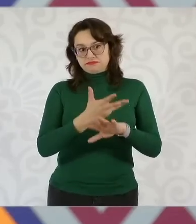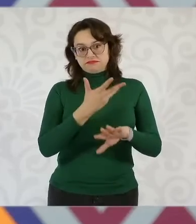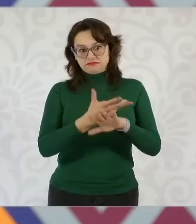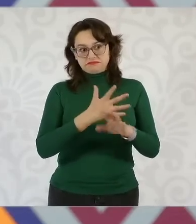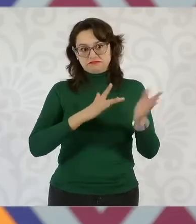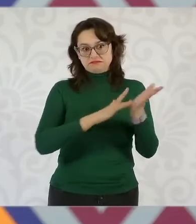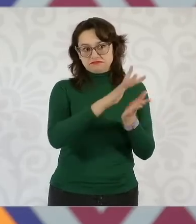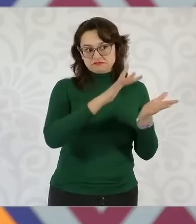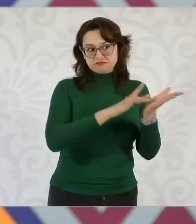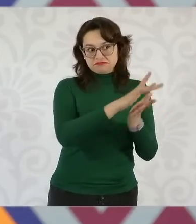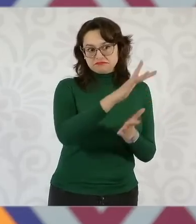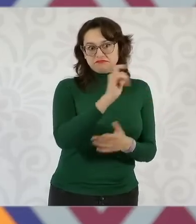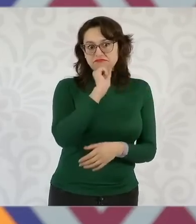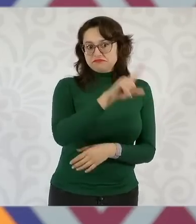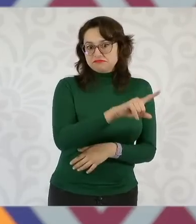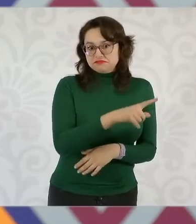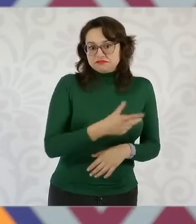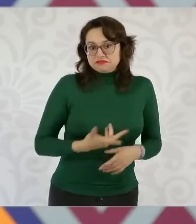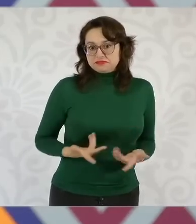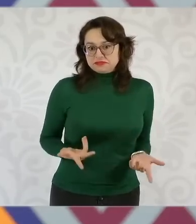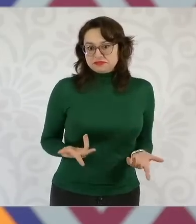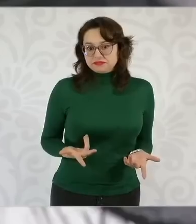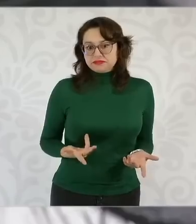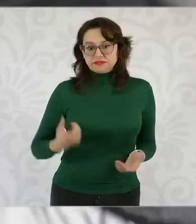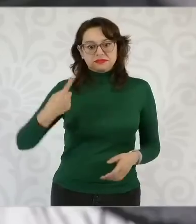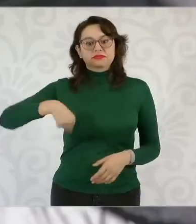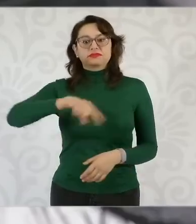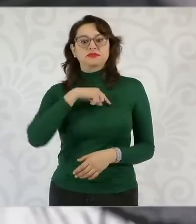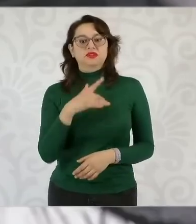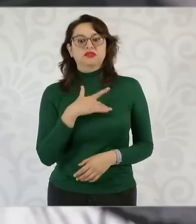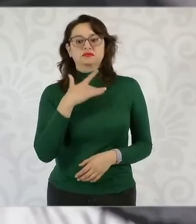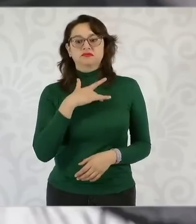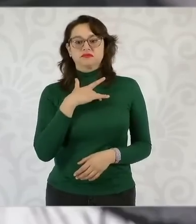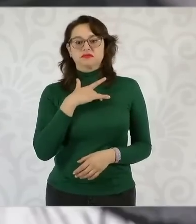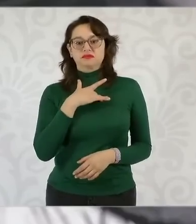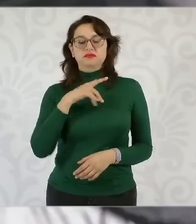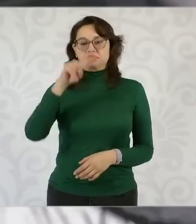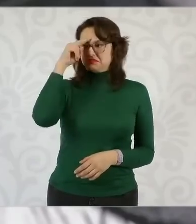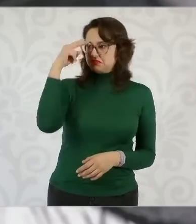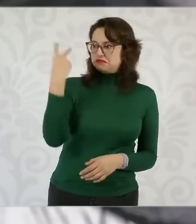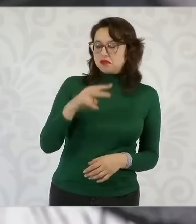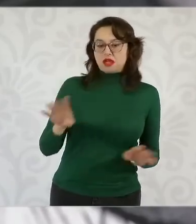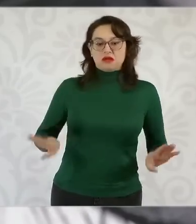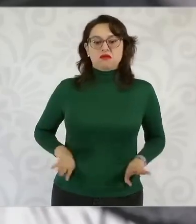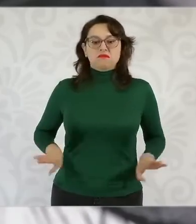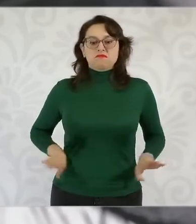nosotros estamos convencidos como empresa de que el talento mexicano es parte de nuestra cultura